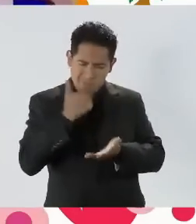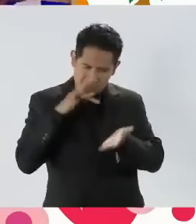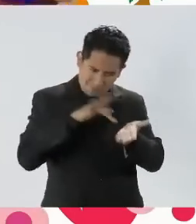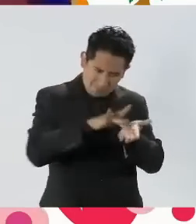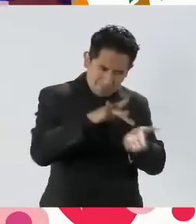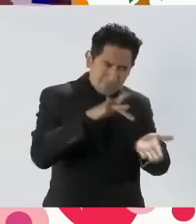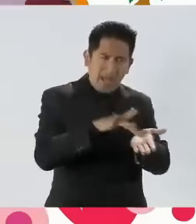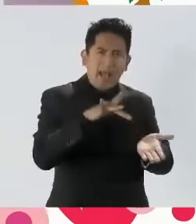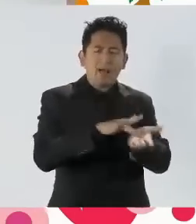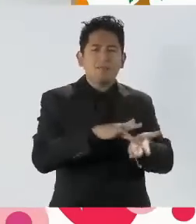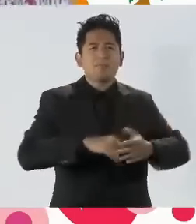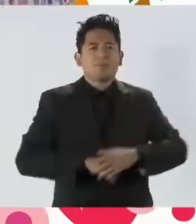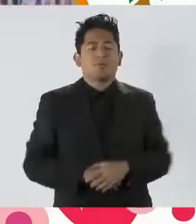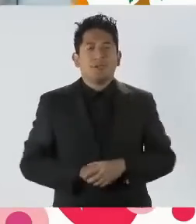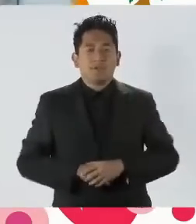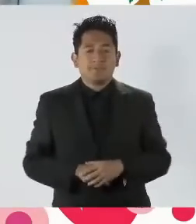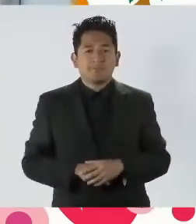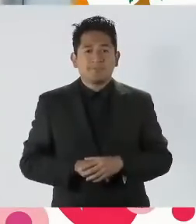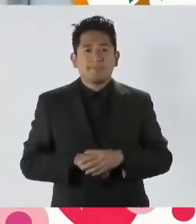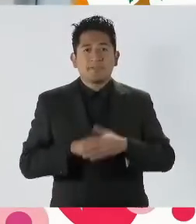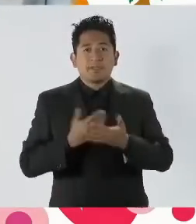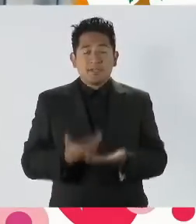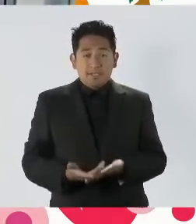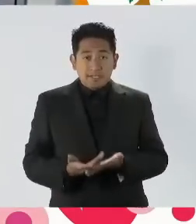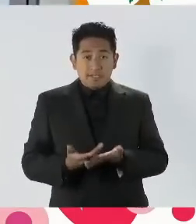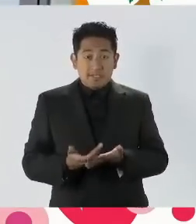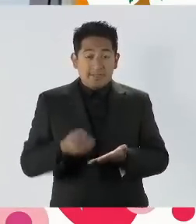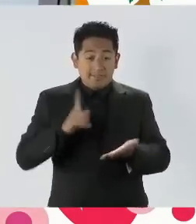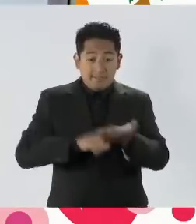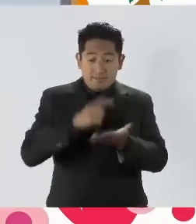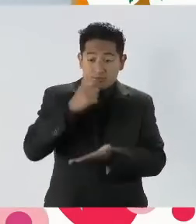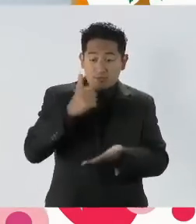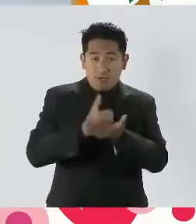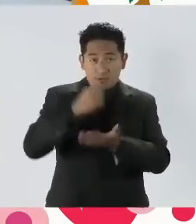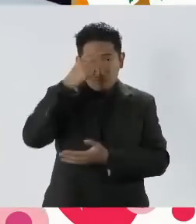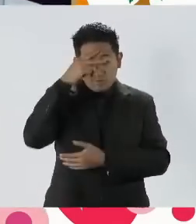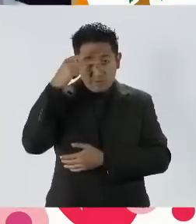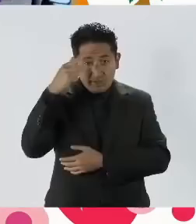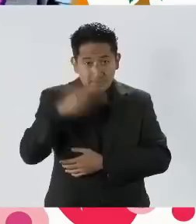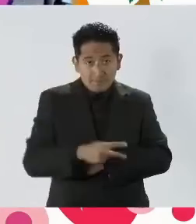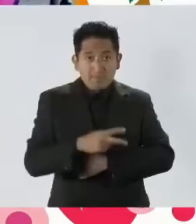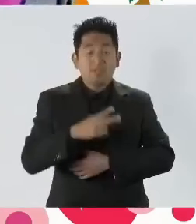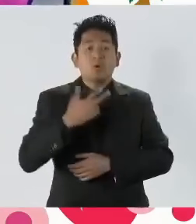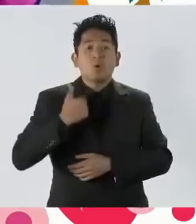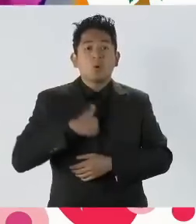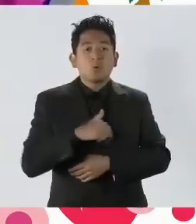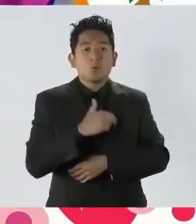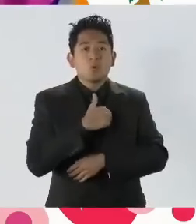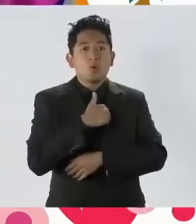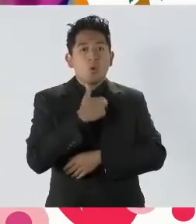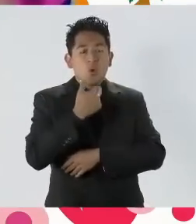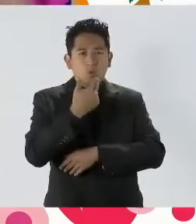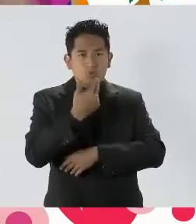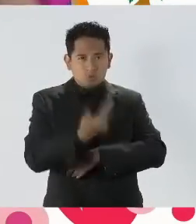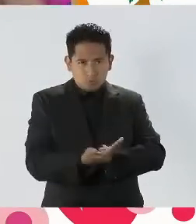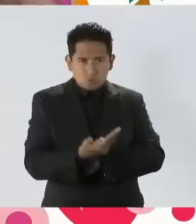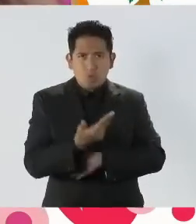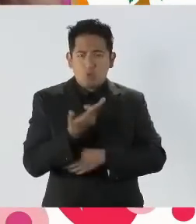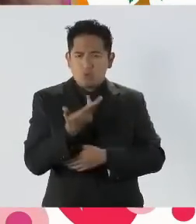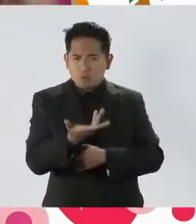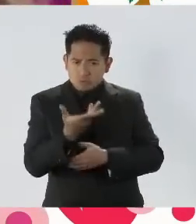a andar a lo largo y ancho de esta ciudad el principal instrumento con el que vamos a